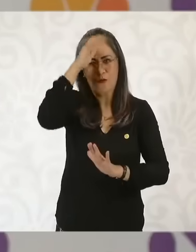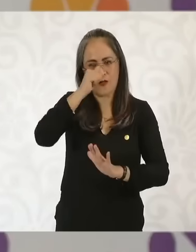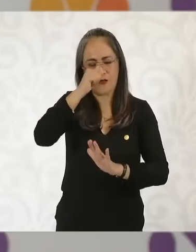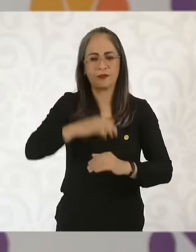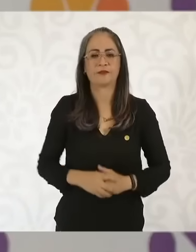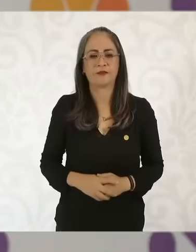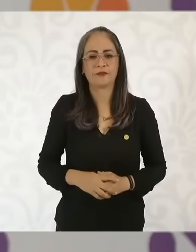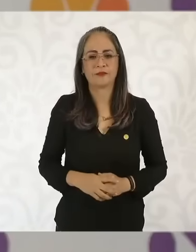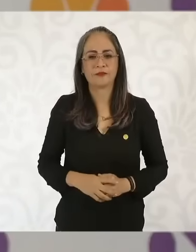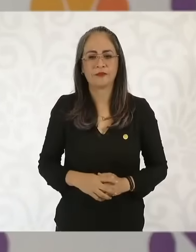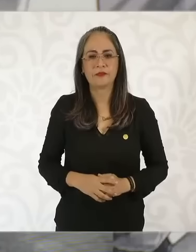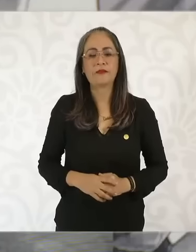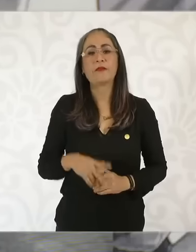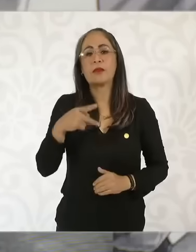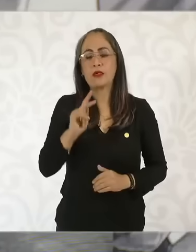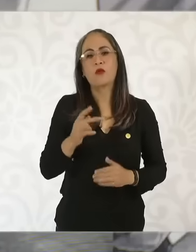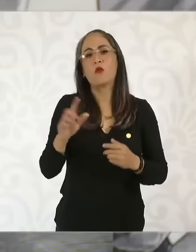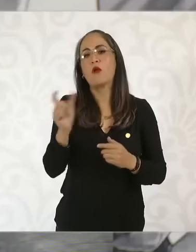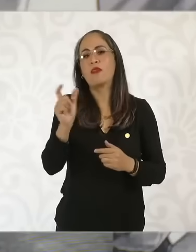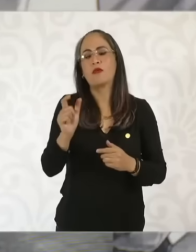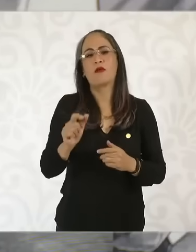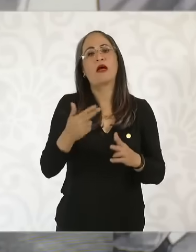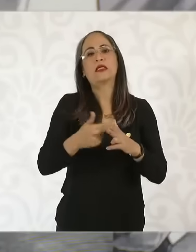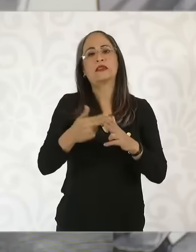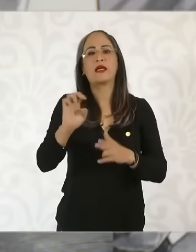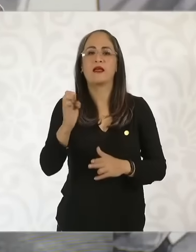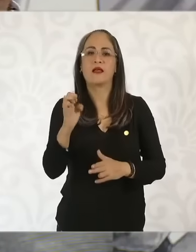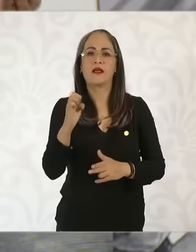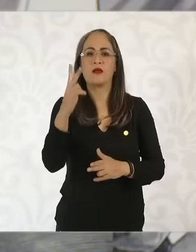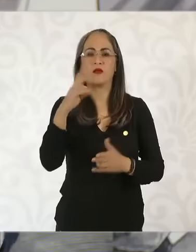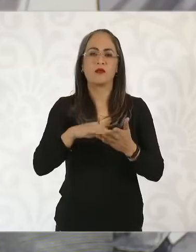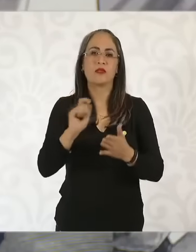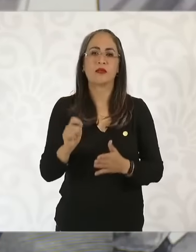al tratado a partir de enero del 26, pero hay algunas tareas previas que tenemos que hacer.